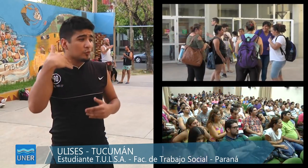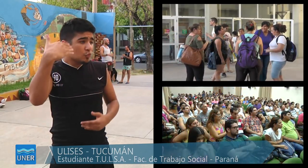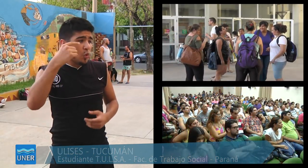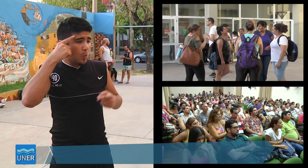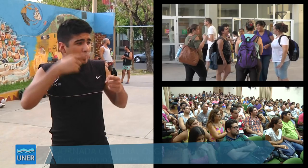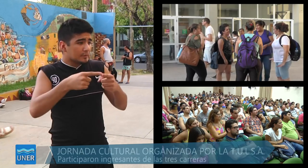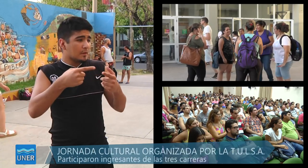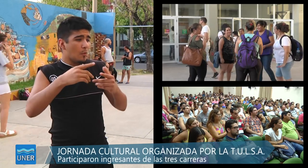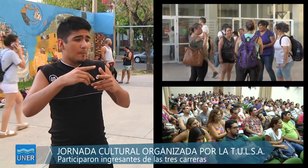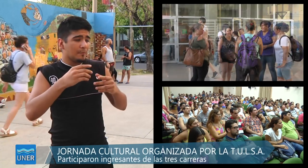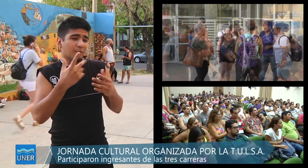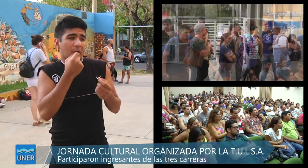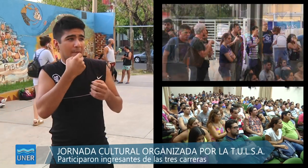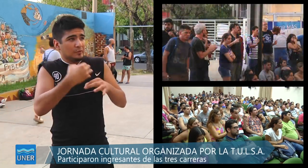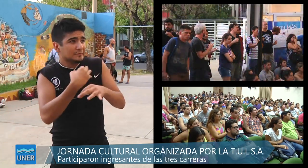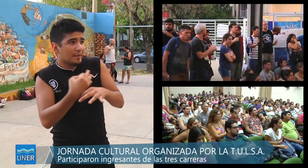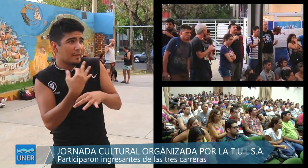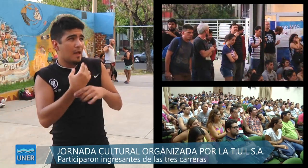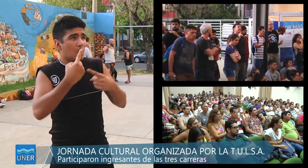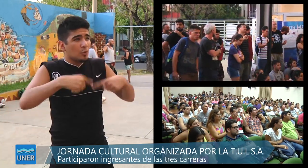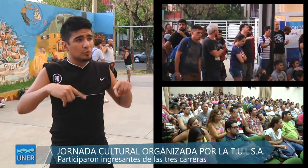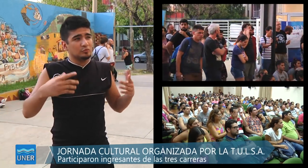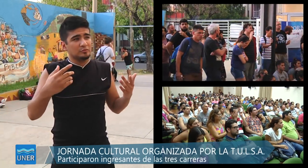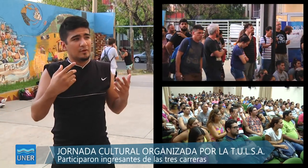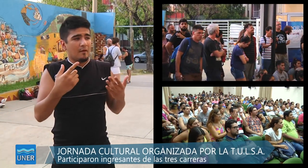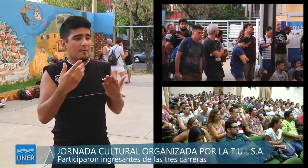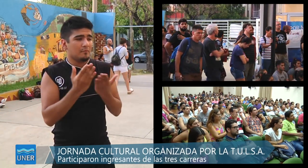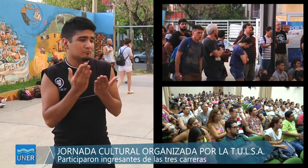pensando en el futuro, nuestro objetivo en el futuro es que nos puedan enseñar y poder